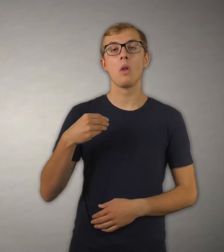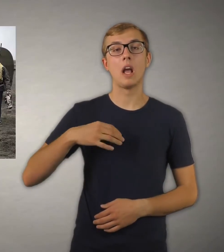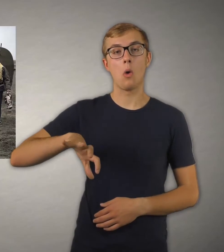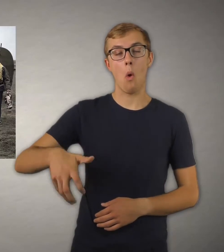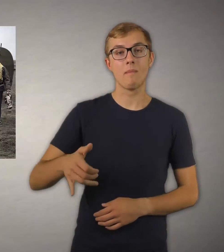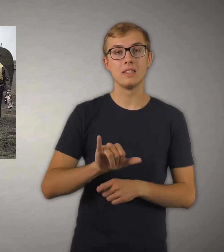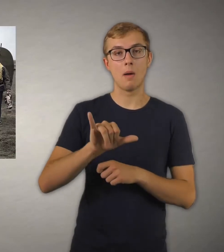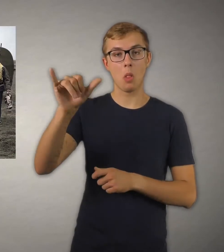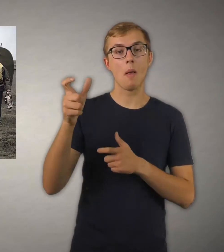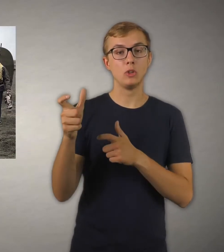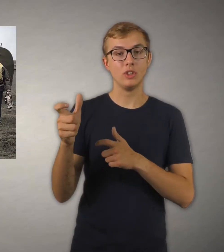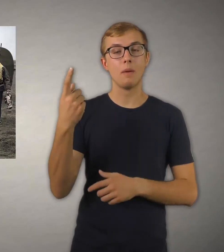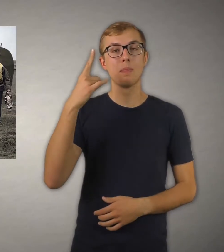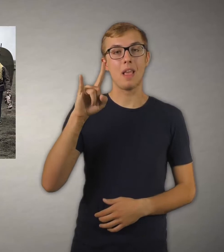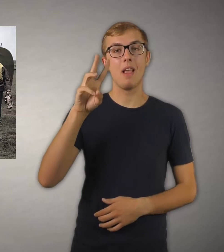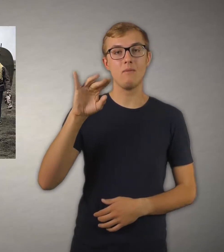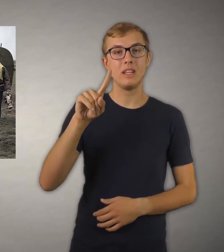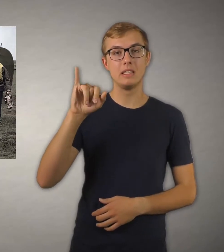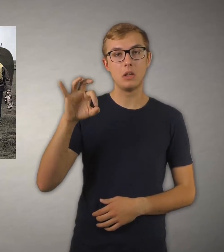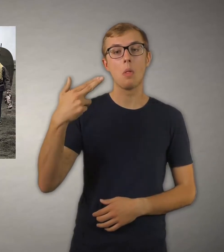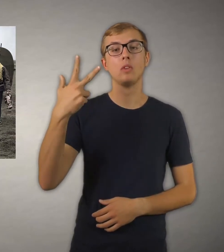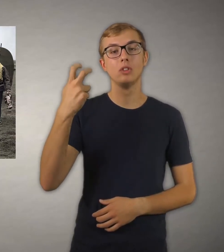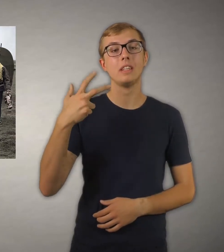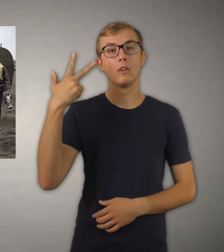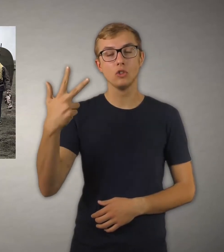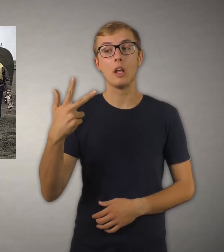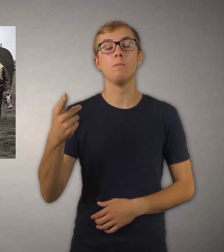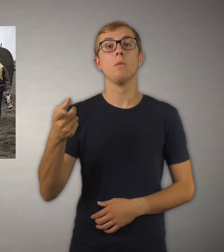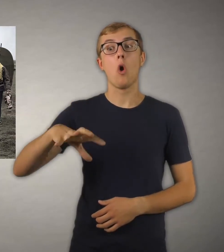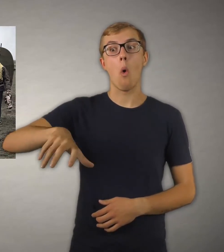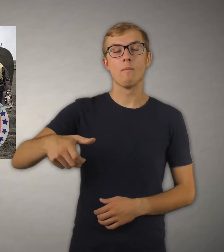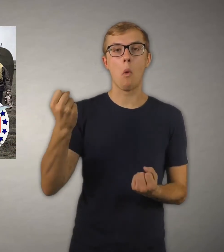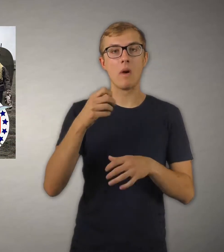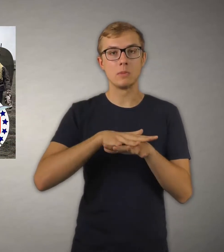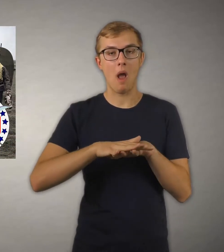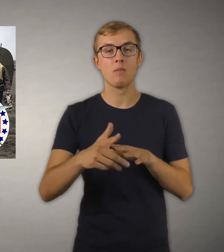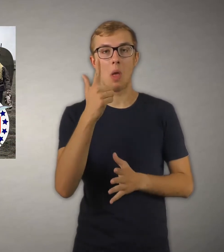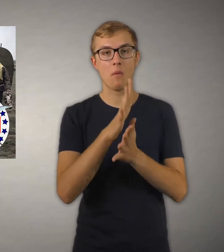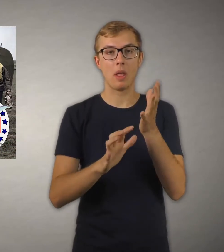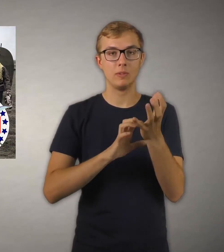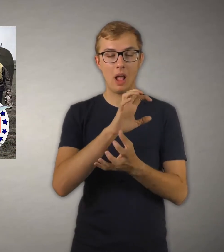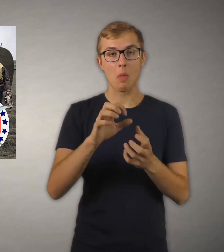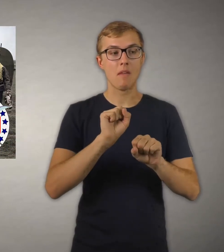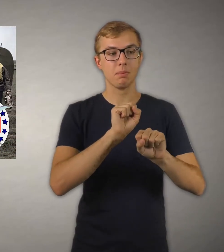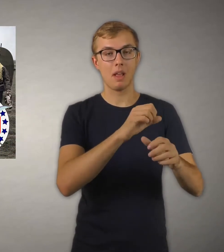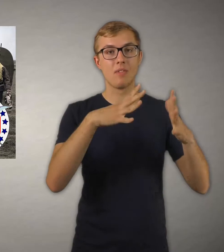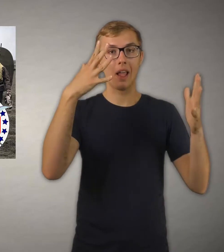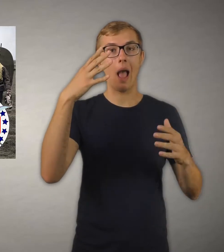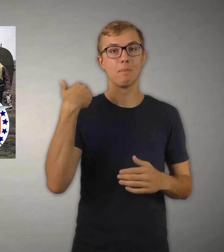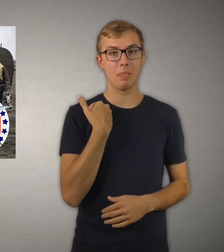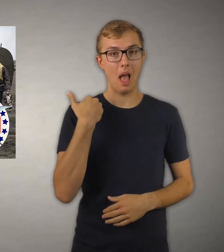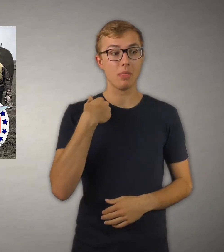Polski dywizjon 303 myśliwców, który sławny był w czasie II wojny światowej w obronie Wielkiej Brytanii.